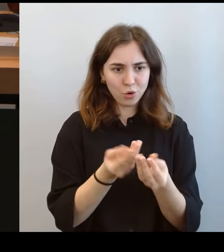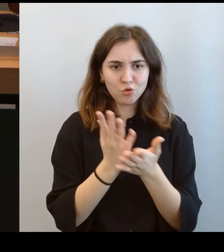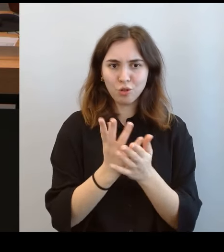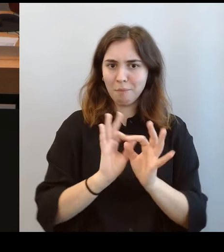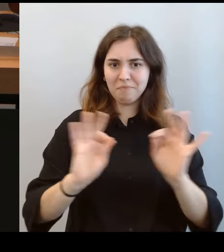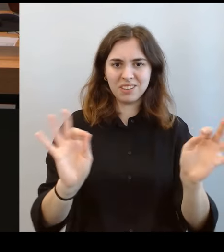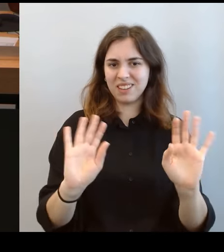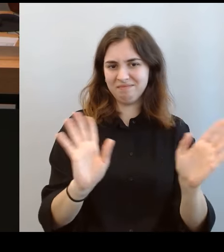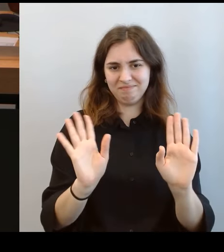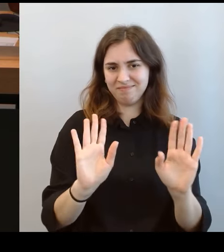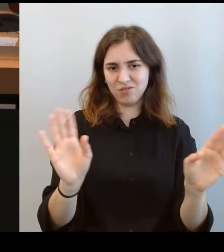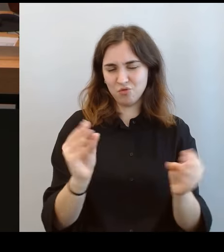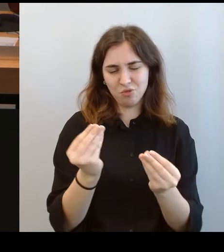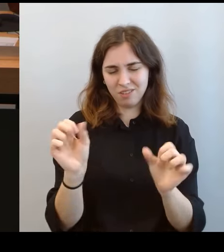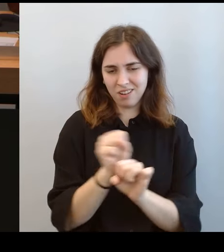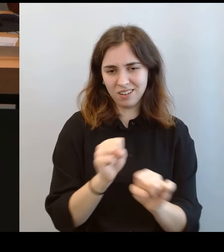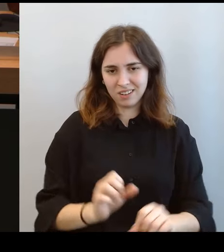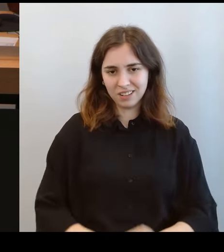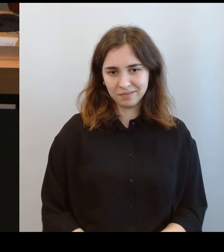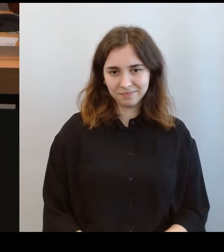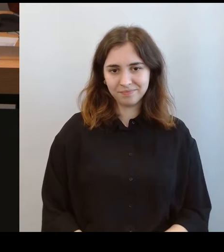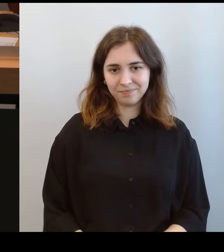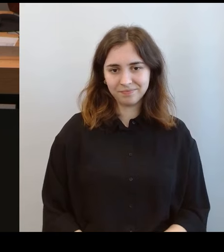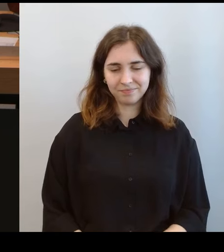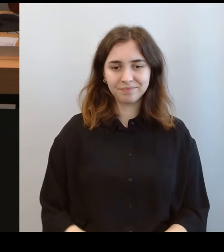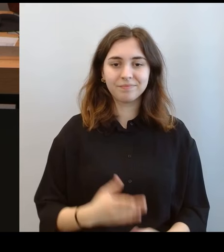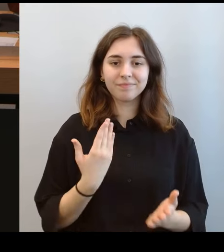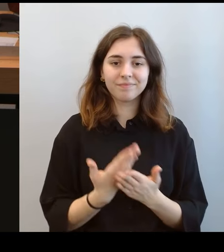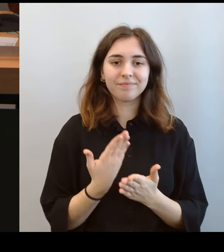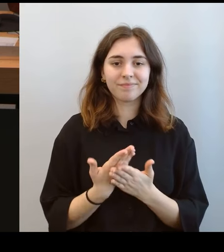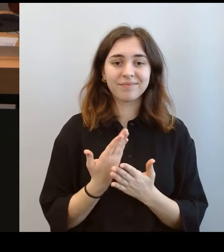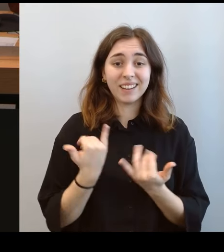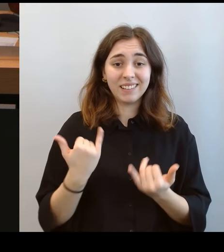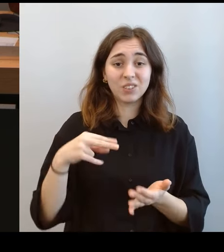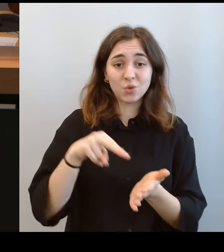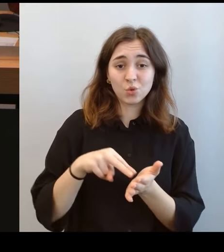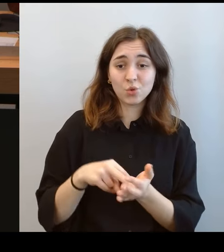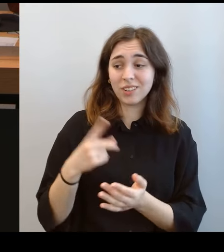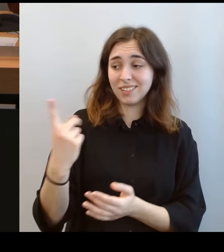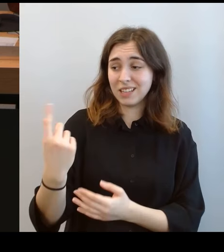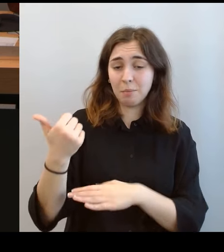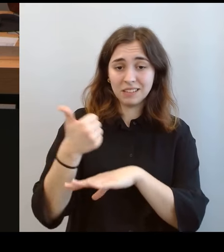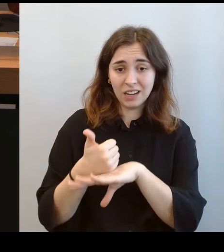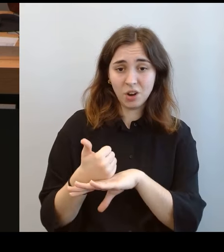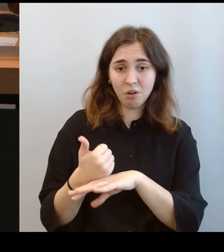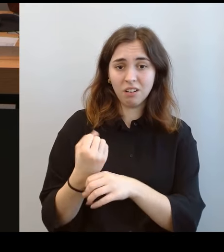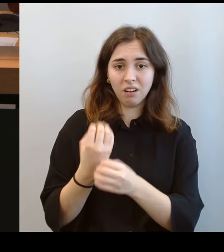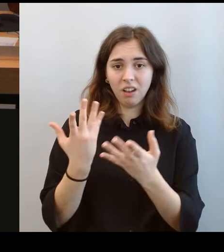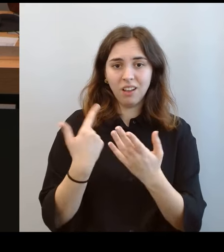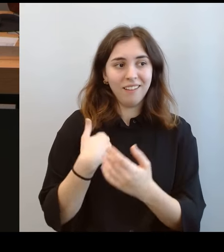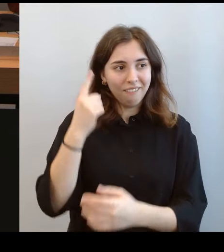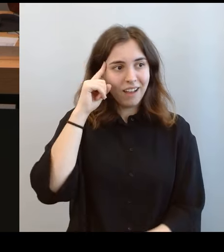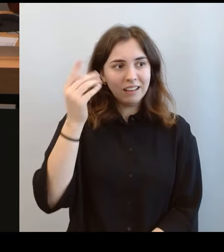Der zuständigen Senatoren wiederum bleibt nicht viel mehr übrig, als sich hinter der Untätigkeit der letzten Senate zu verstecken.